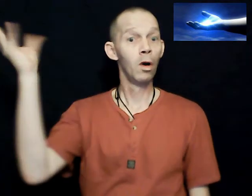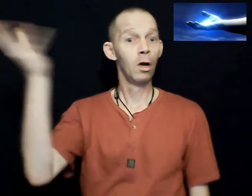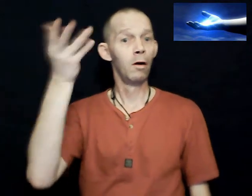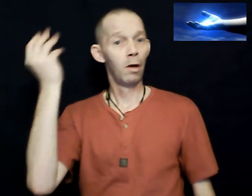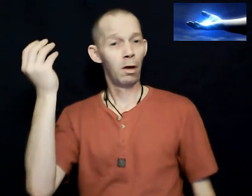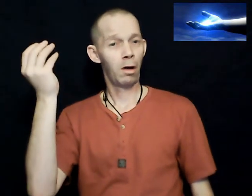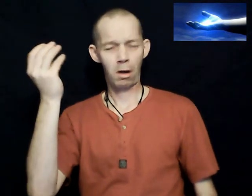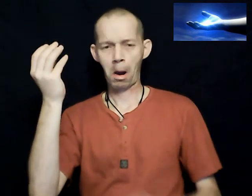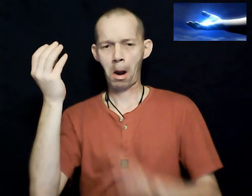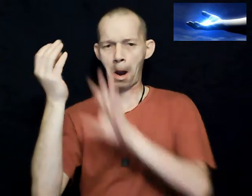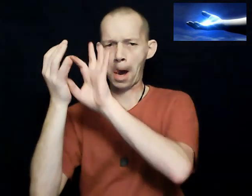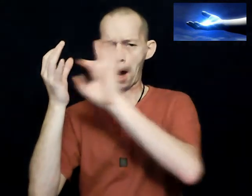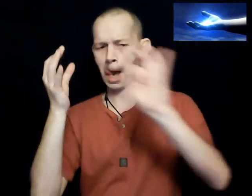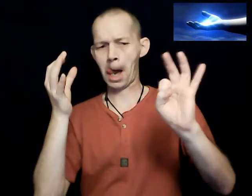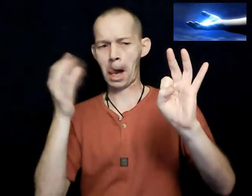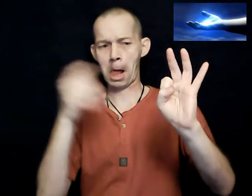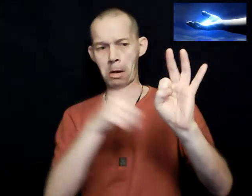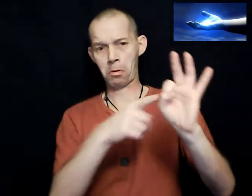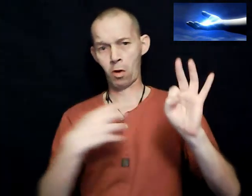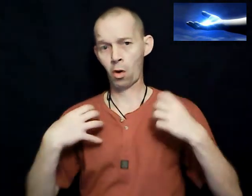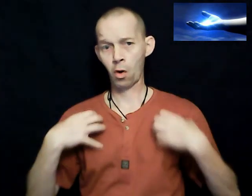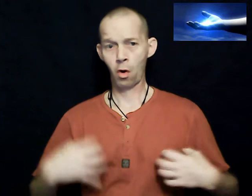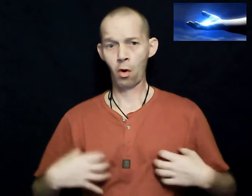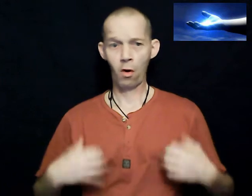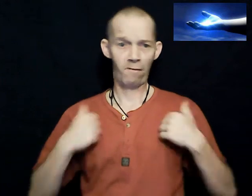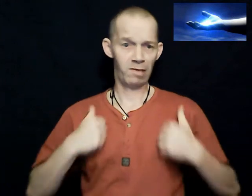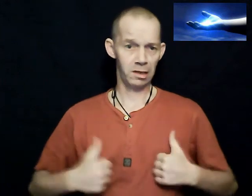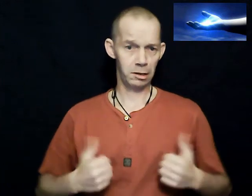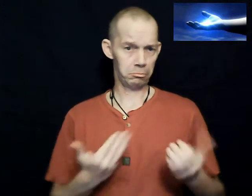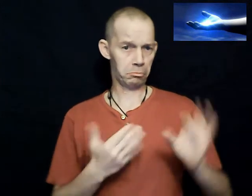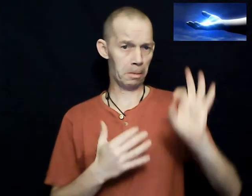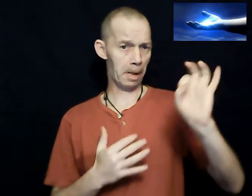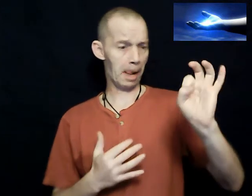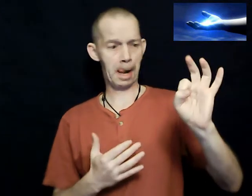Il est un microsome à l'image de l'univers.